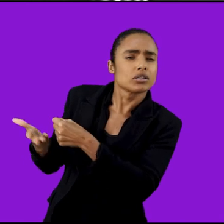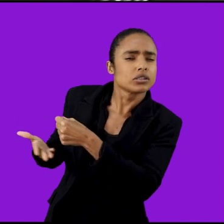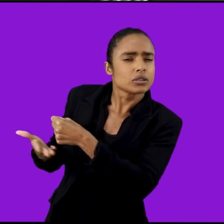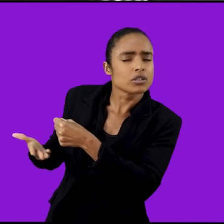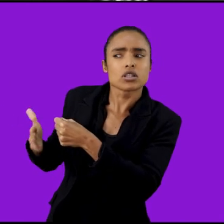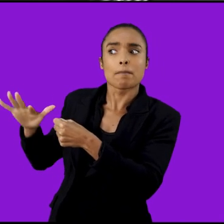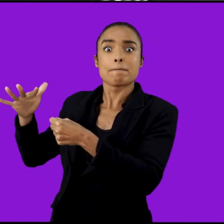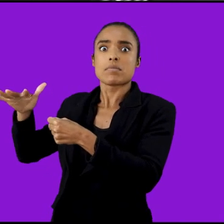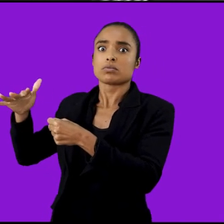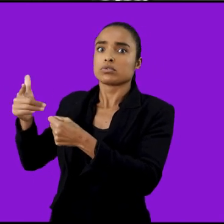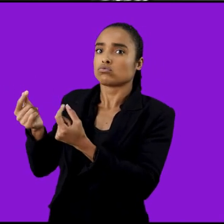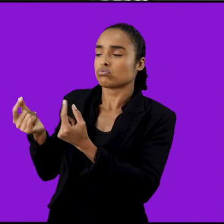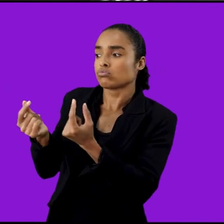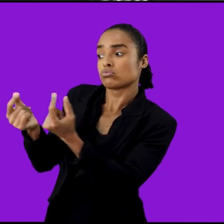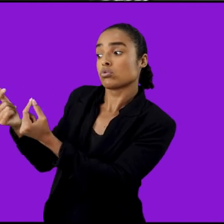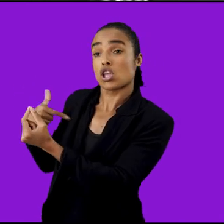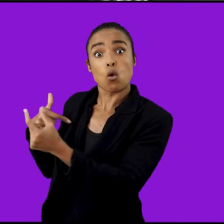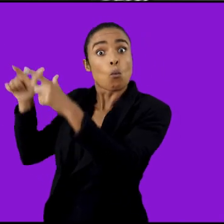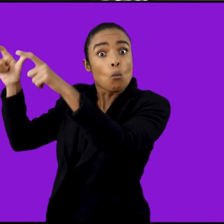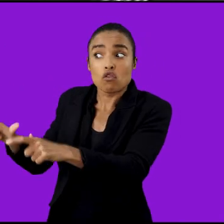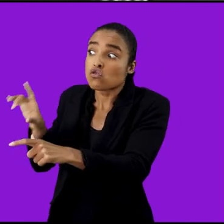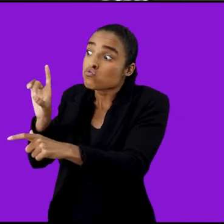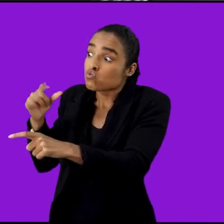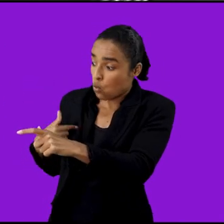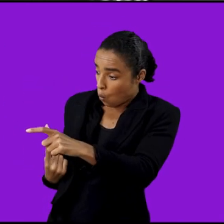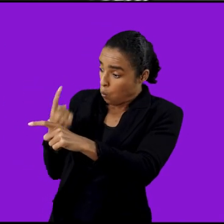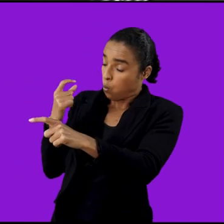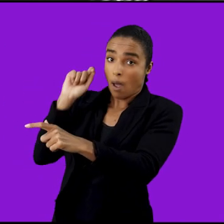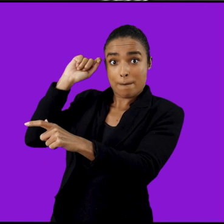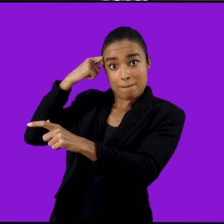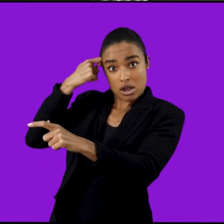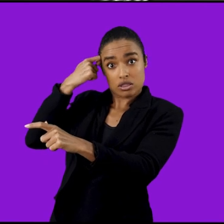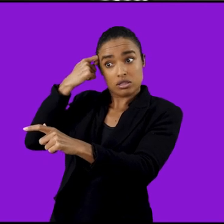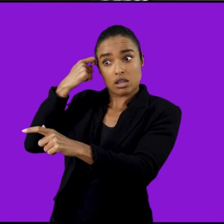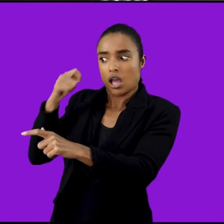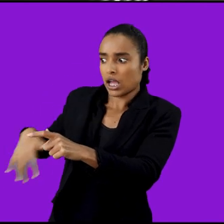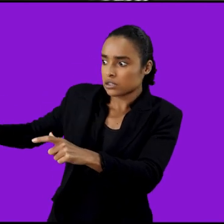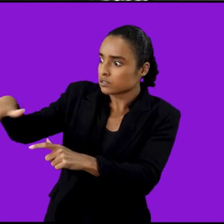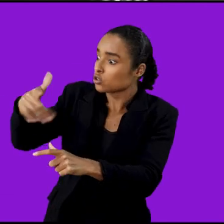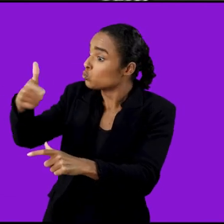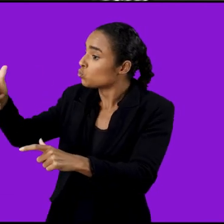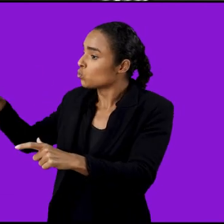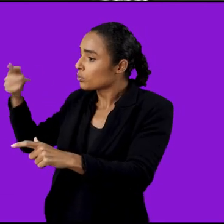eu ia pra. Sempre estudei em escola pública mas com poucas, pouquíssimos negros, entendeu?